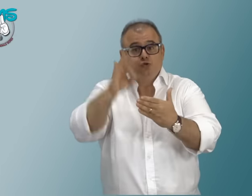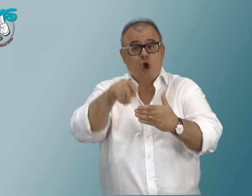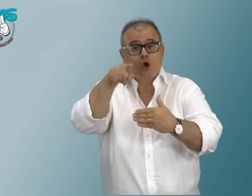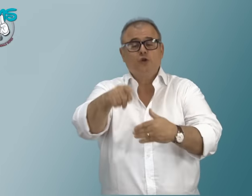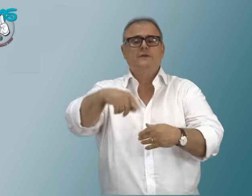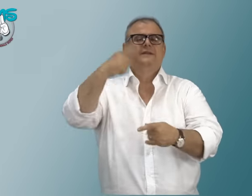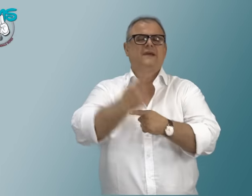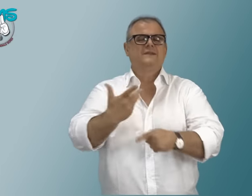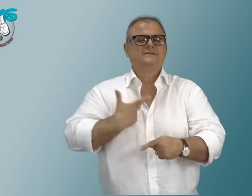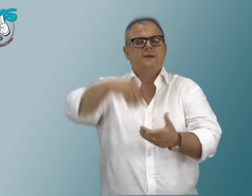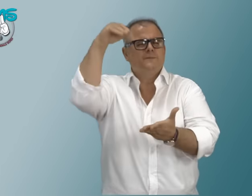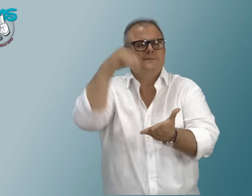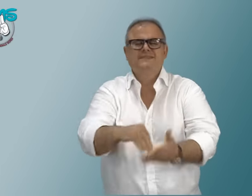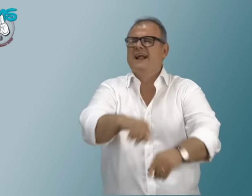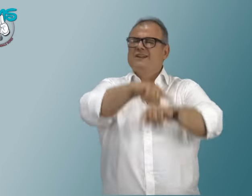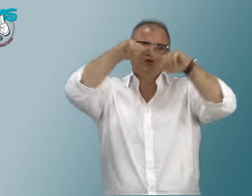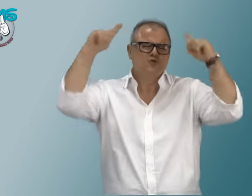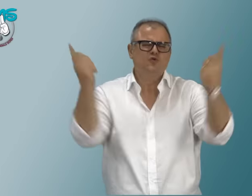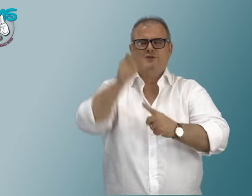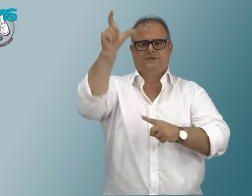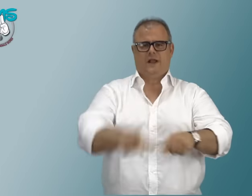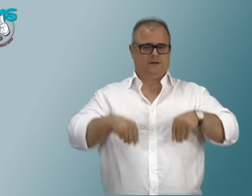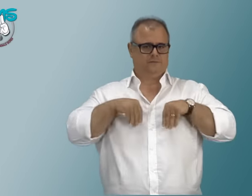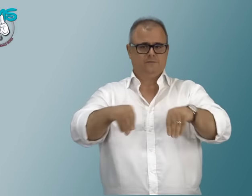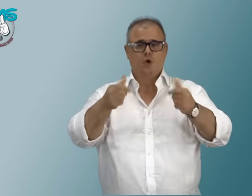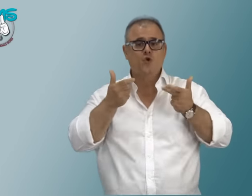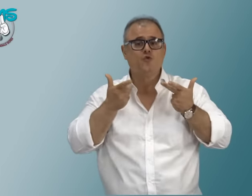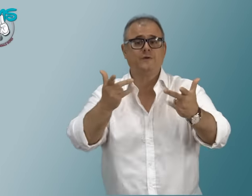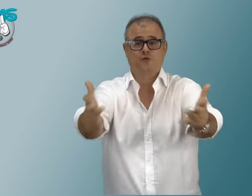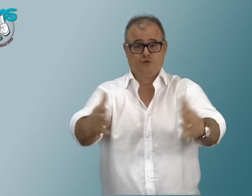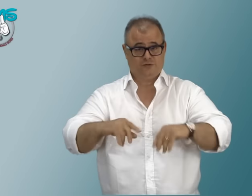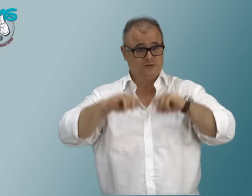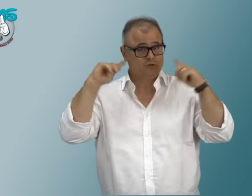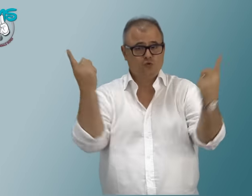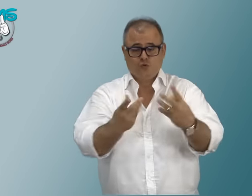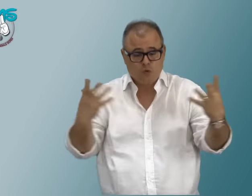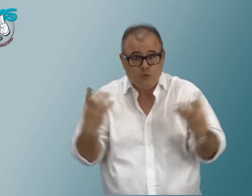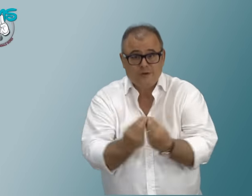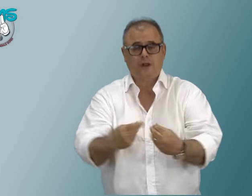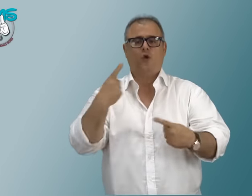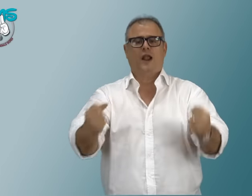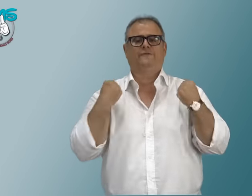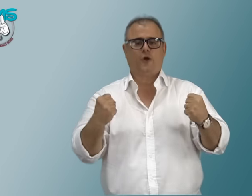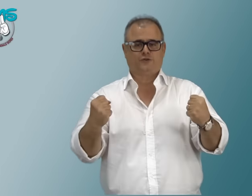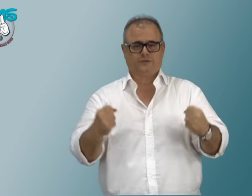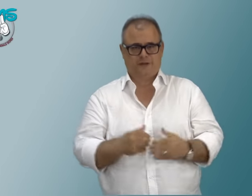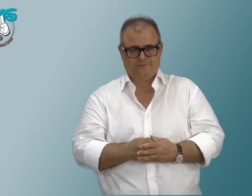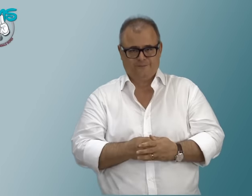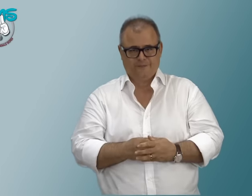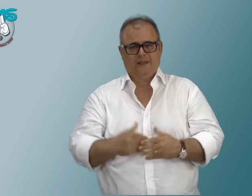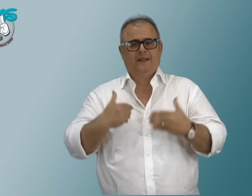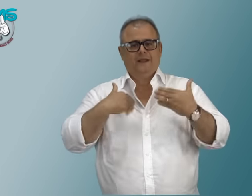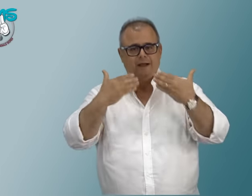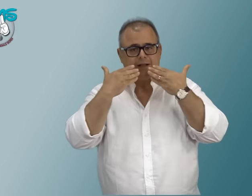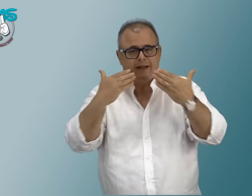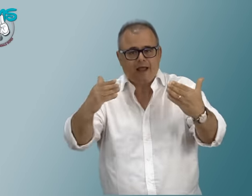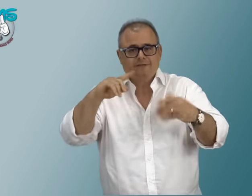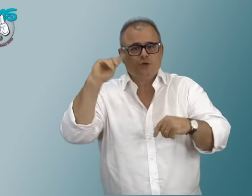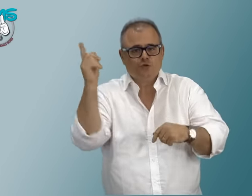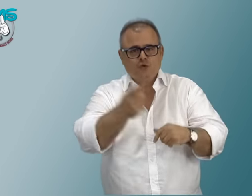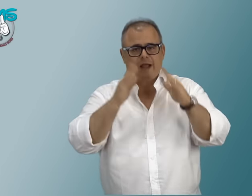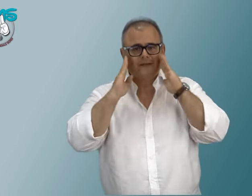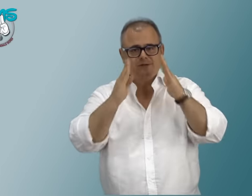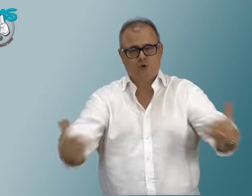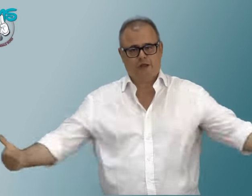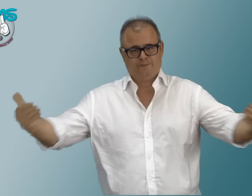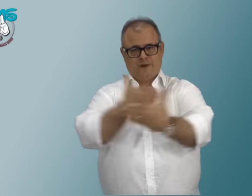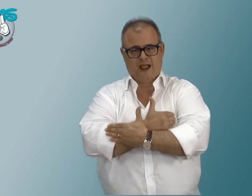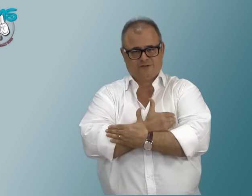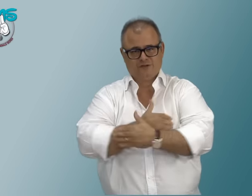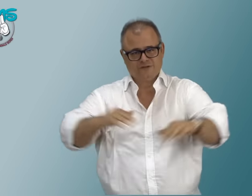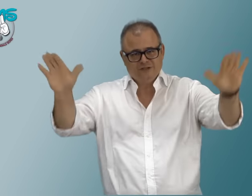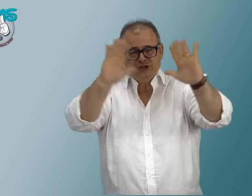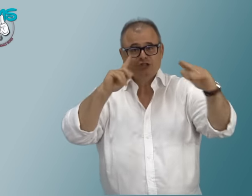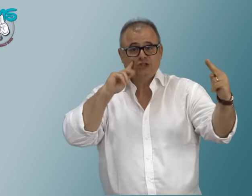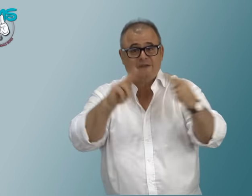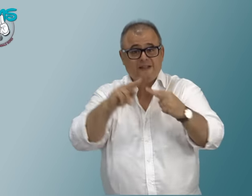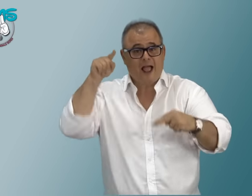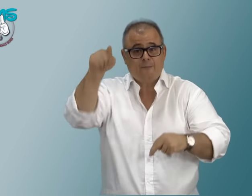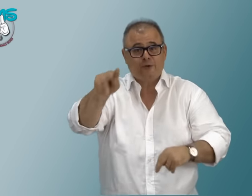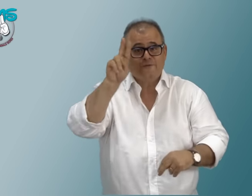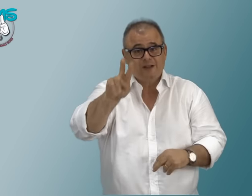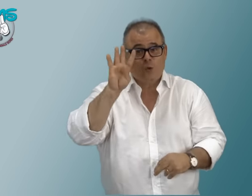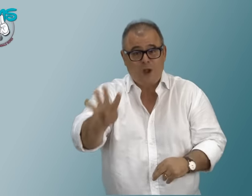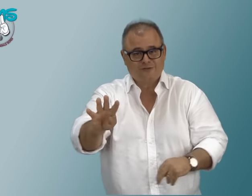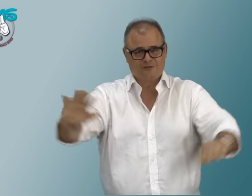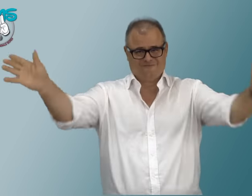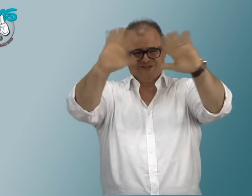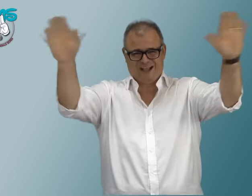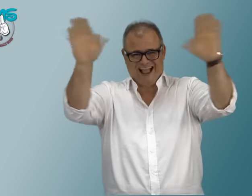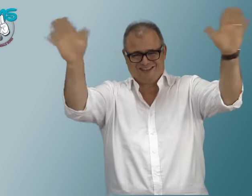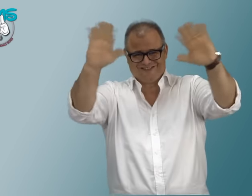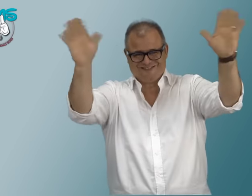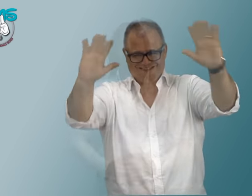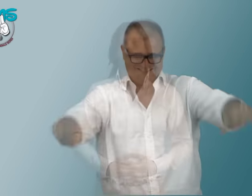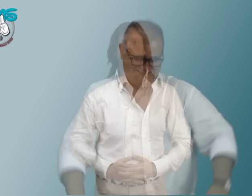devono essere presenti in tanti tutti i sordi italiani, la nostra unione fa la forza, ringrazio a tutti per la vostra attenzione, un abbraccio , ci vediamo il 24 settembre ciao